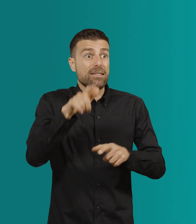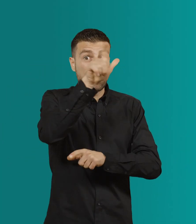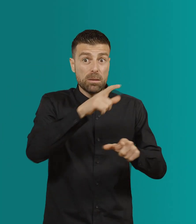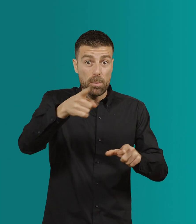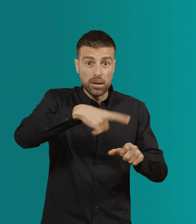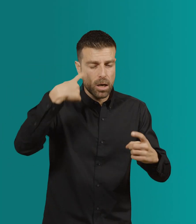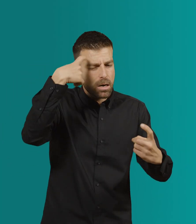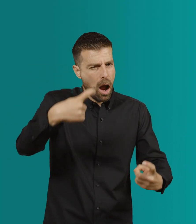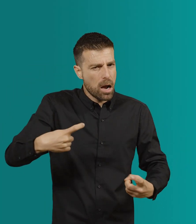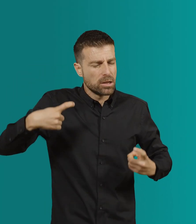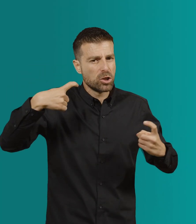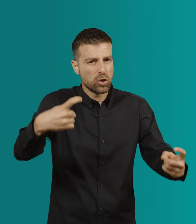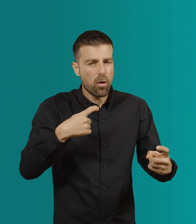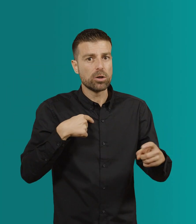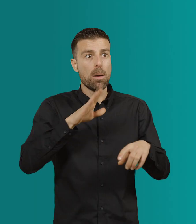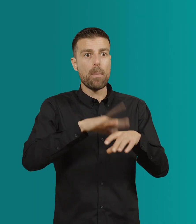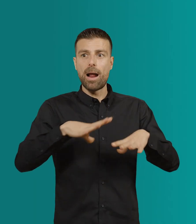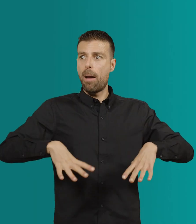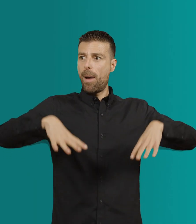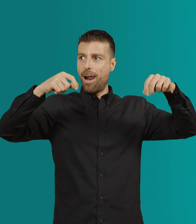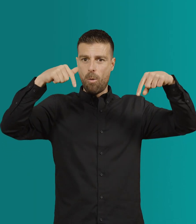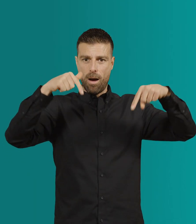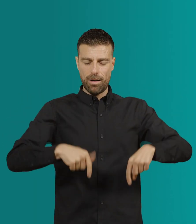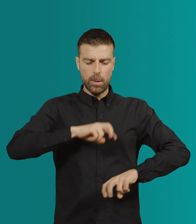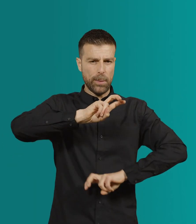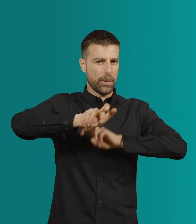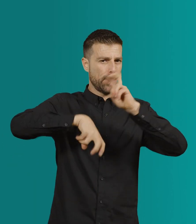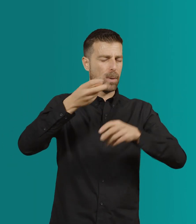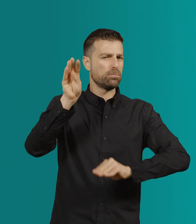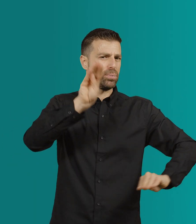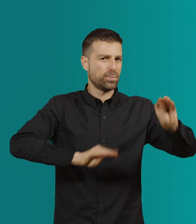que va representar la recuperació d'un antic palau per a tal fi.